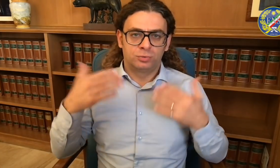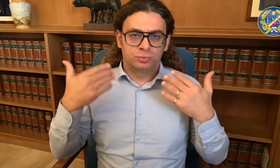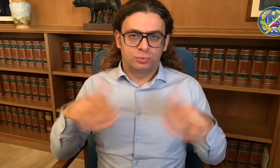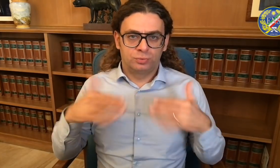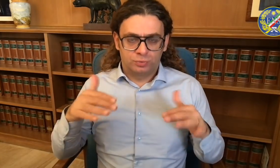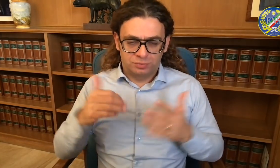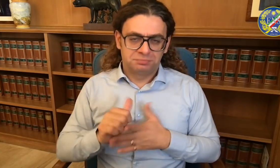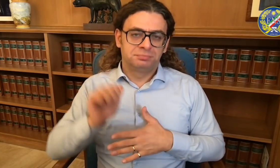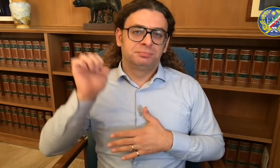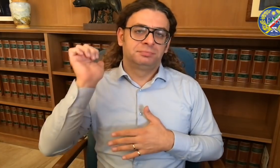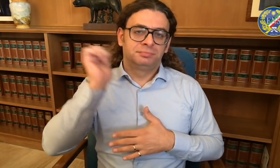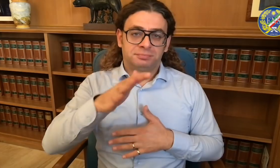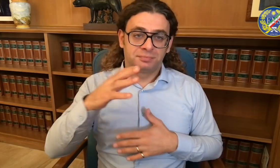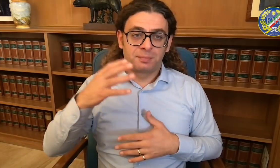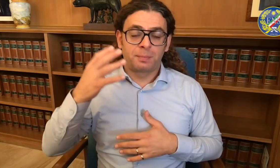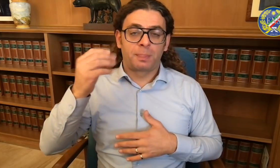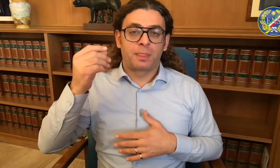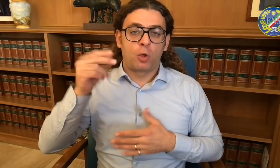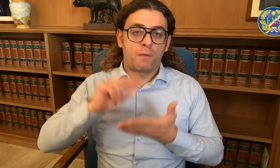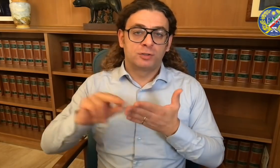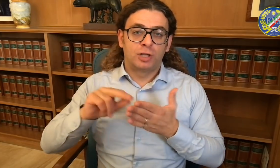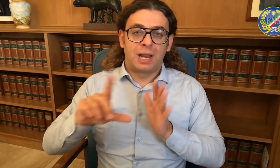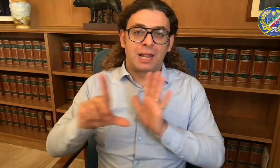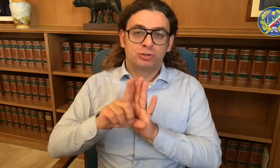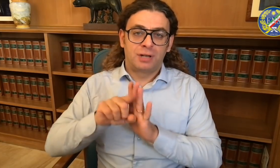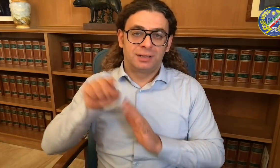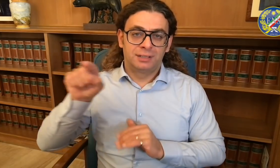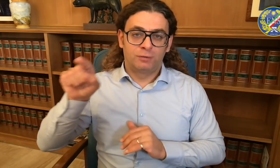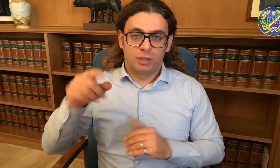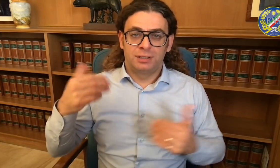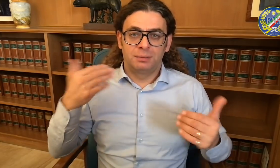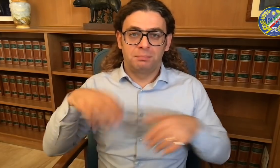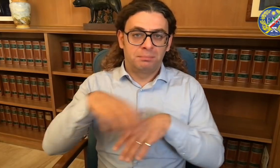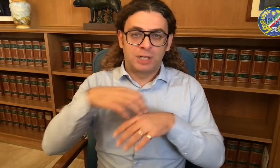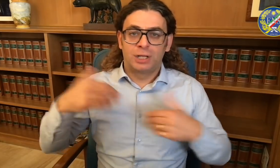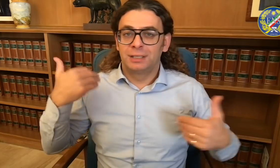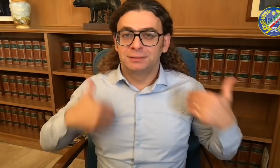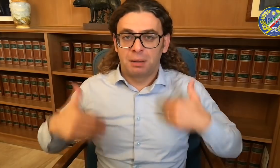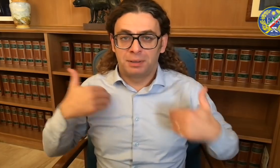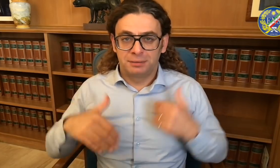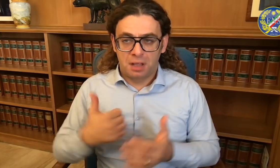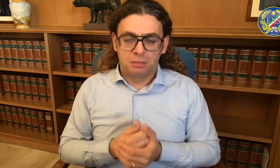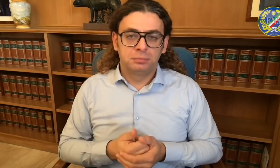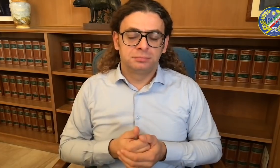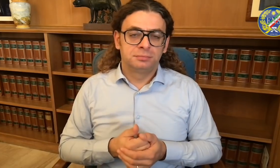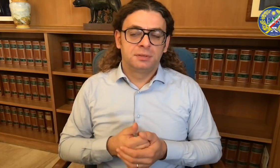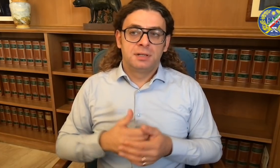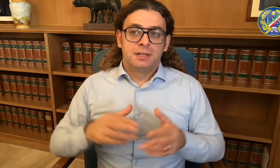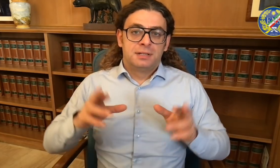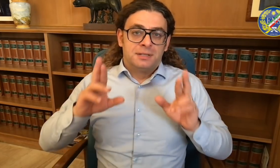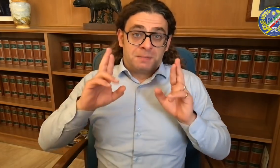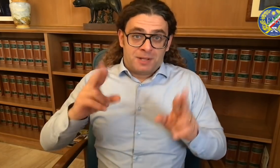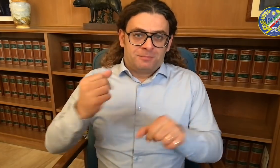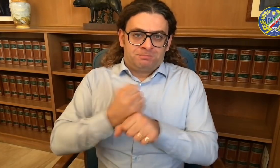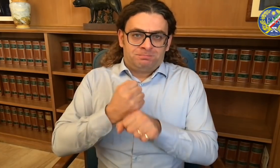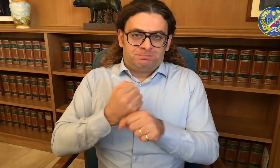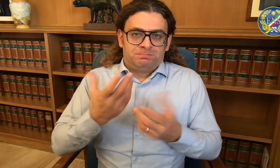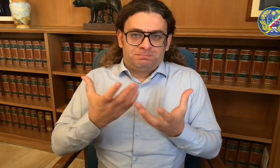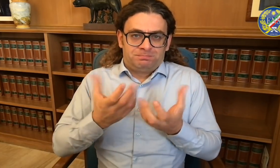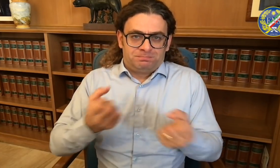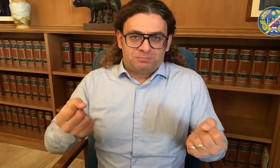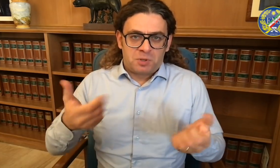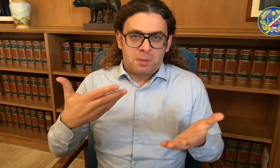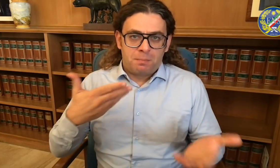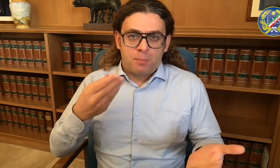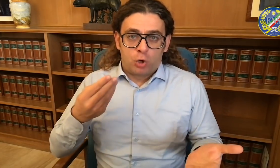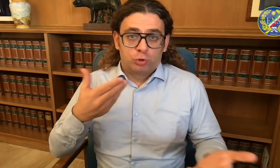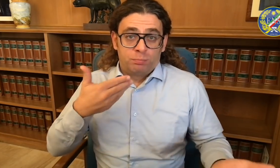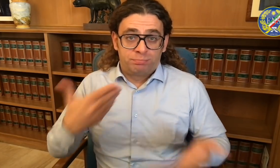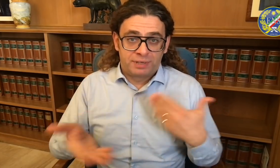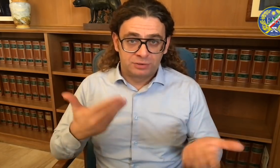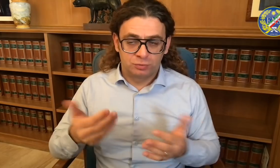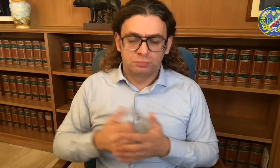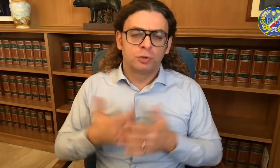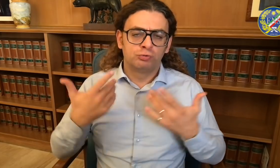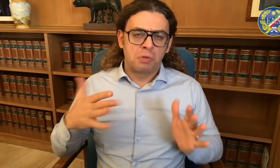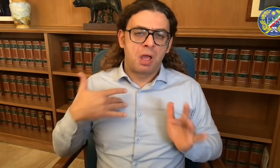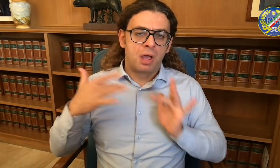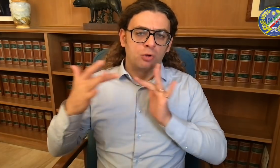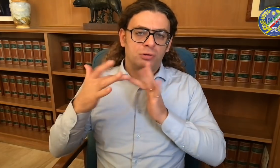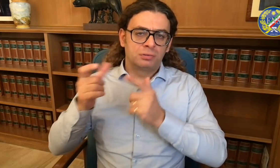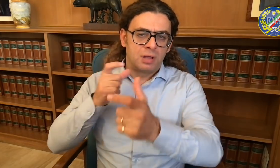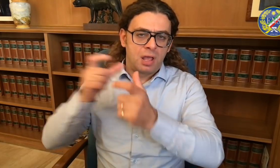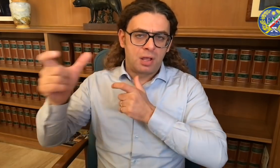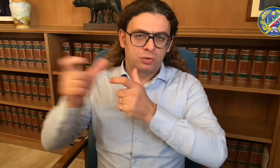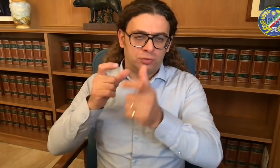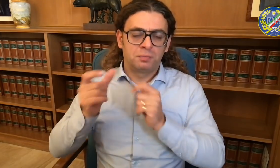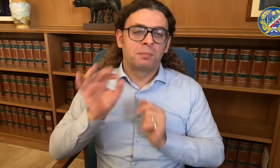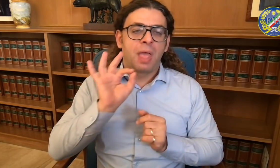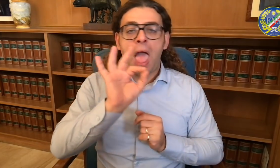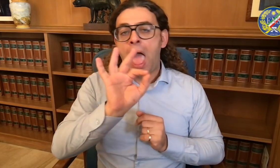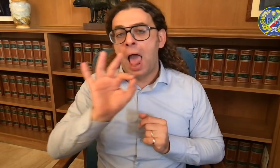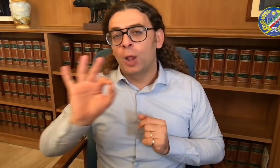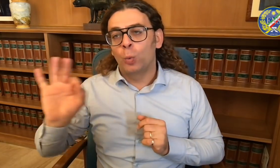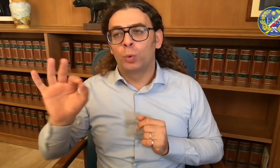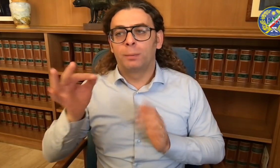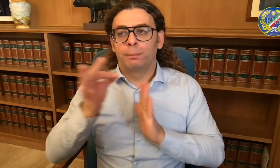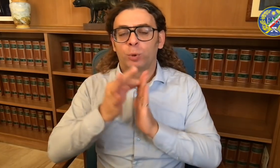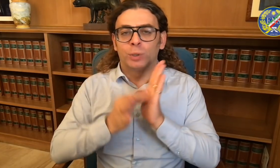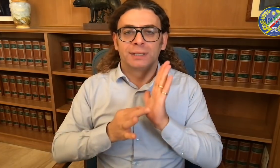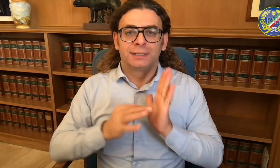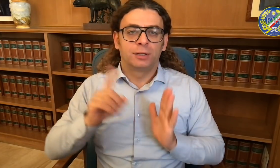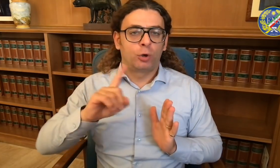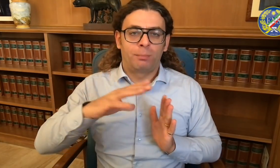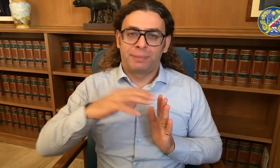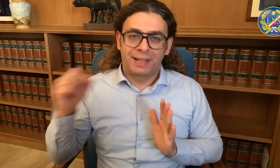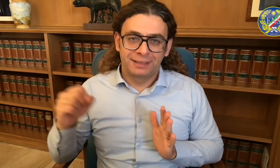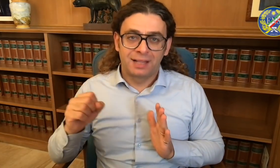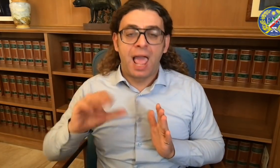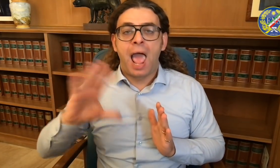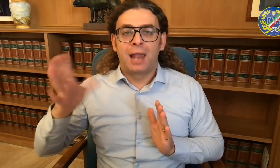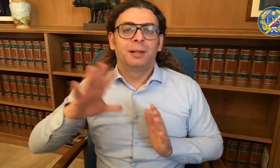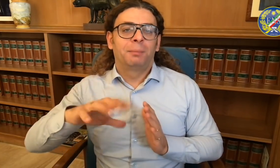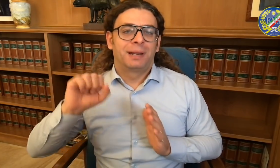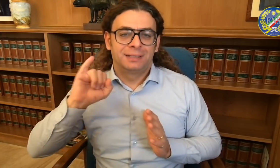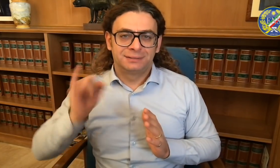Questo costituisce un importante primo passo e il documento è stato inviato all'ufficio legislativo del Ministero per le Disabilità e speriamo che i lavori procedano portando molto presto a